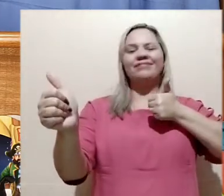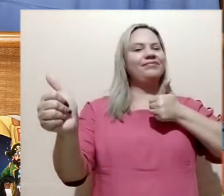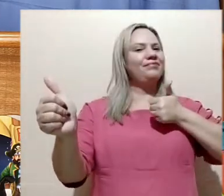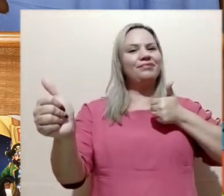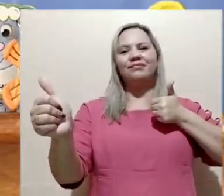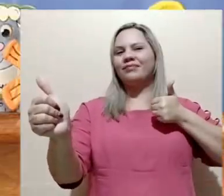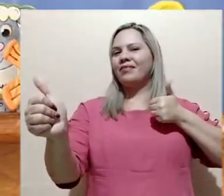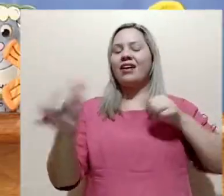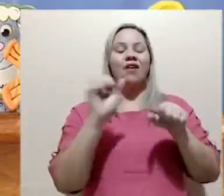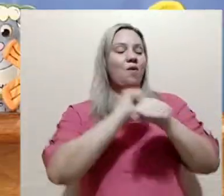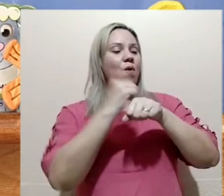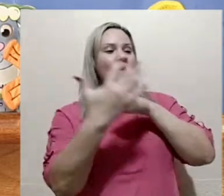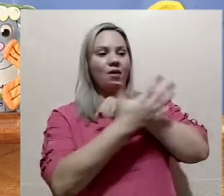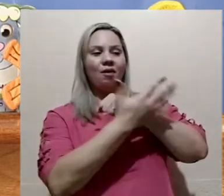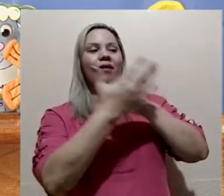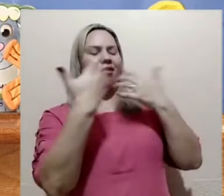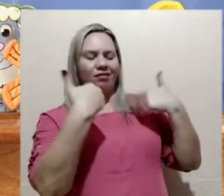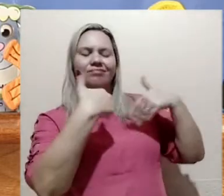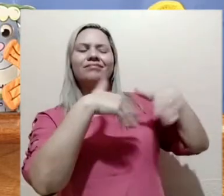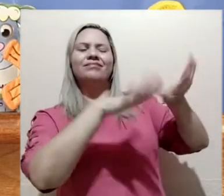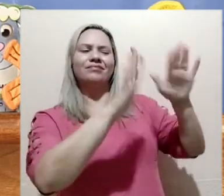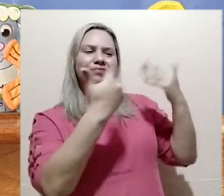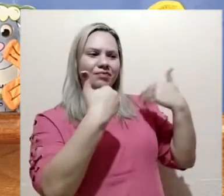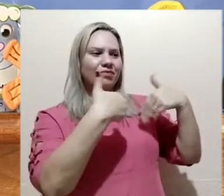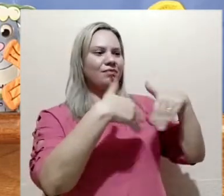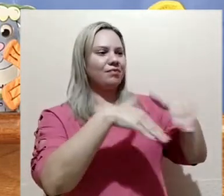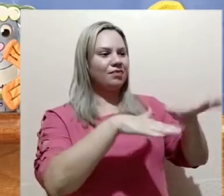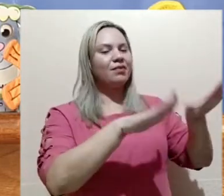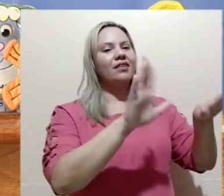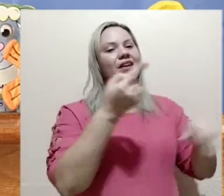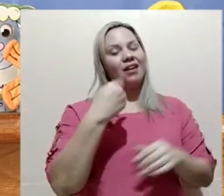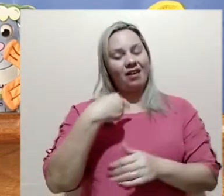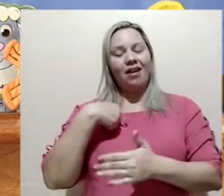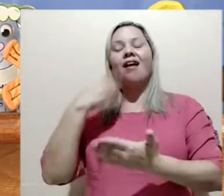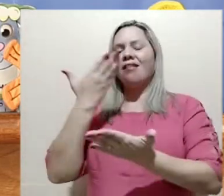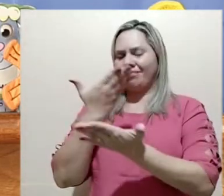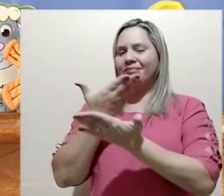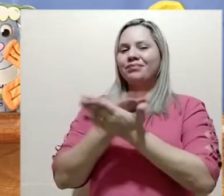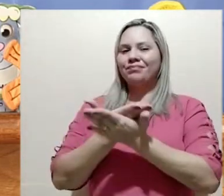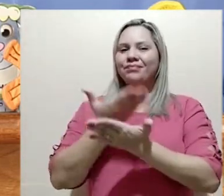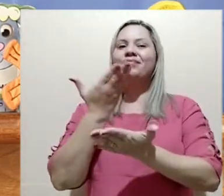Sɑi forɑ, coronɑ! Eu vou estudɑr,